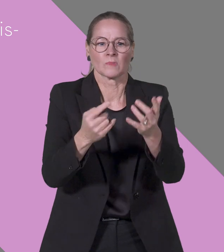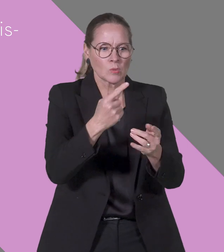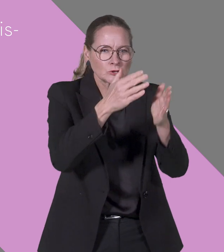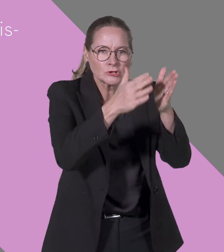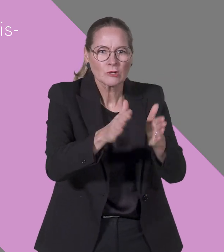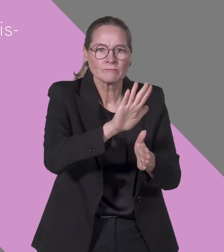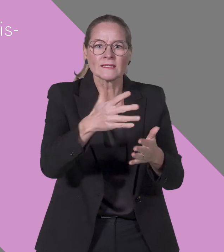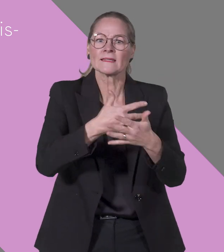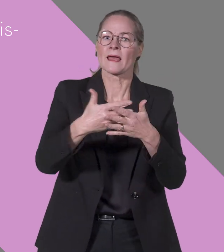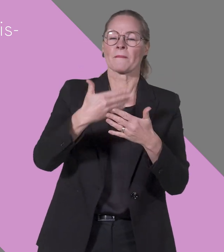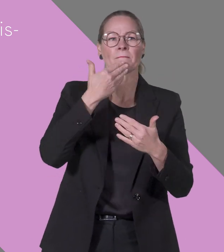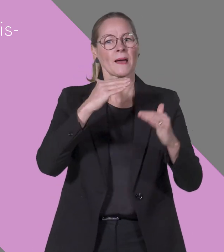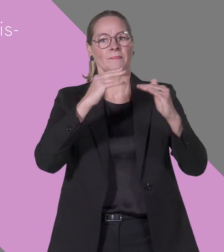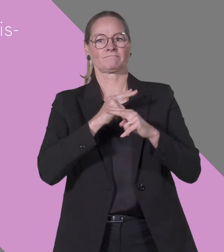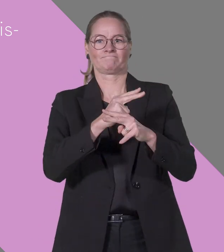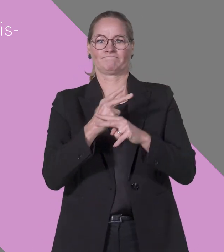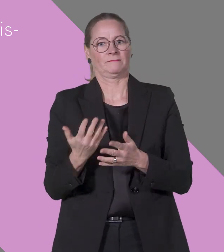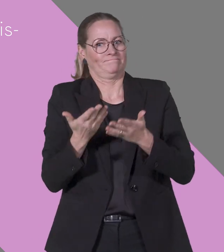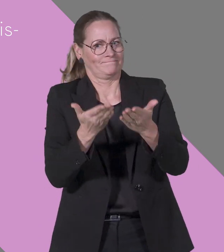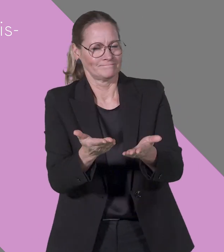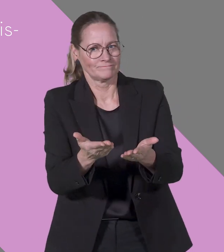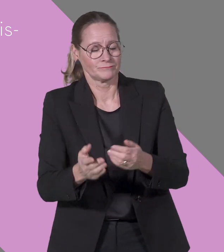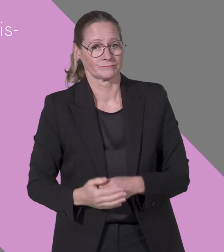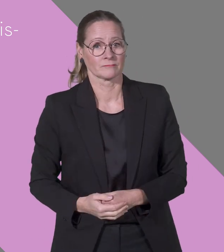ja antaisi paremman kuvan yksilöiden kielellisestä identiteetistä.